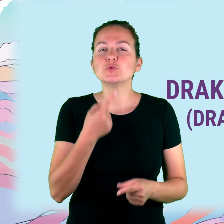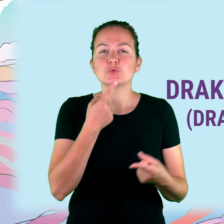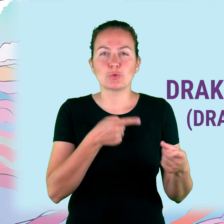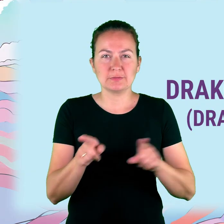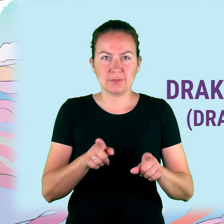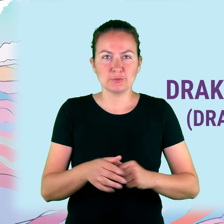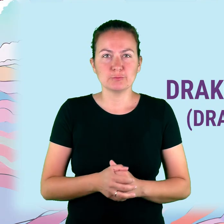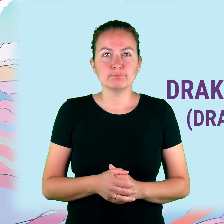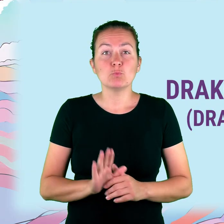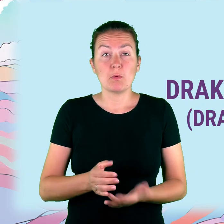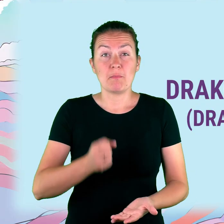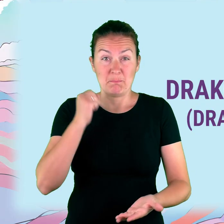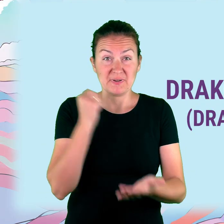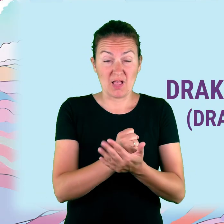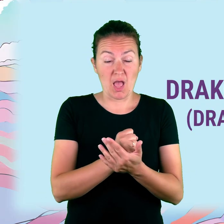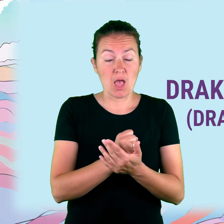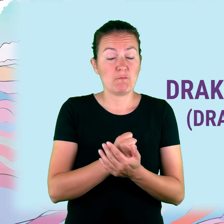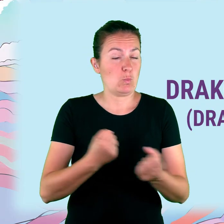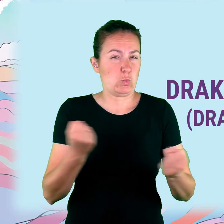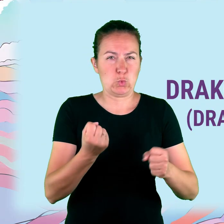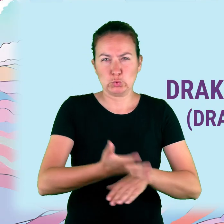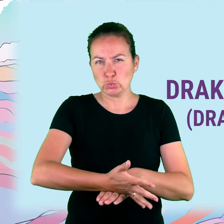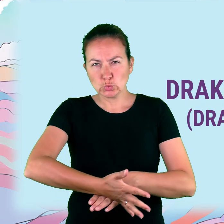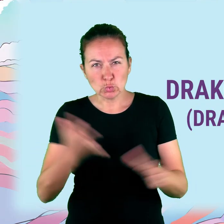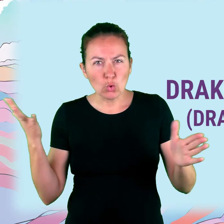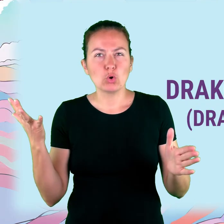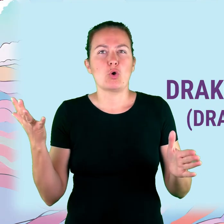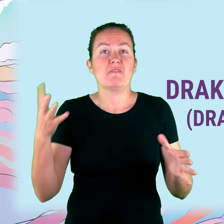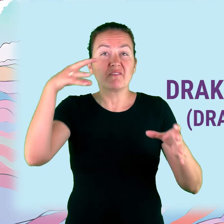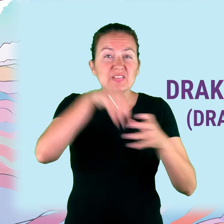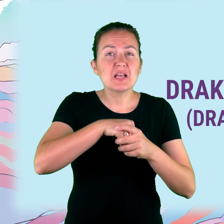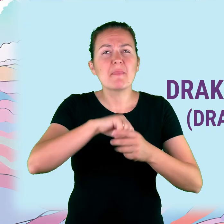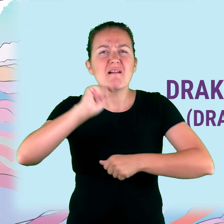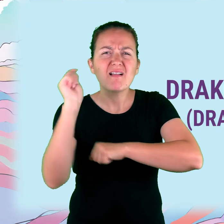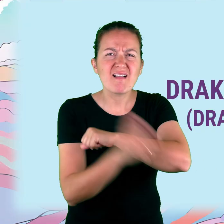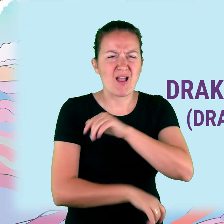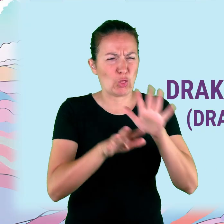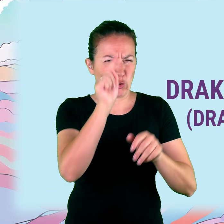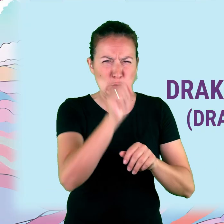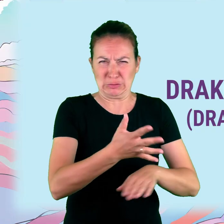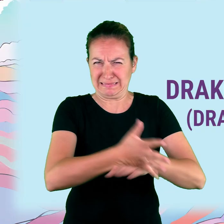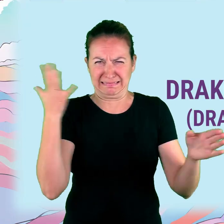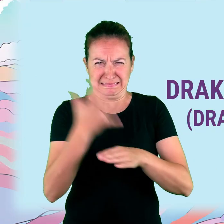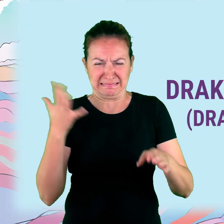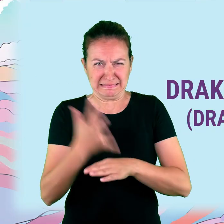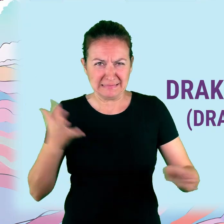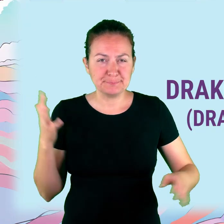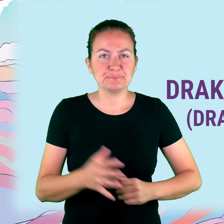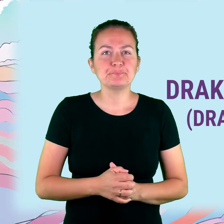Bardzo surowe prawo. Prawo, które zawiera wiele surowych kar.